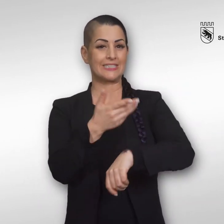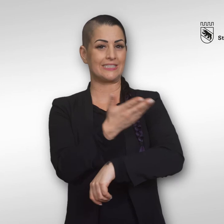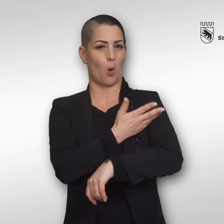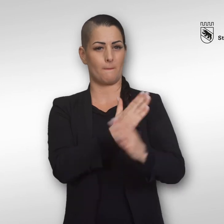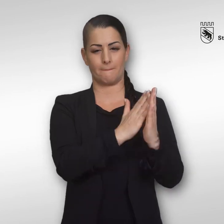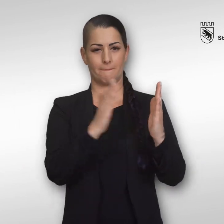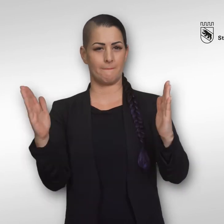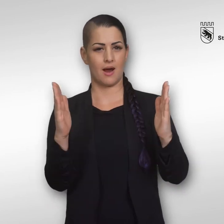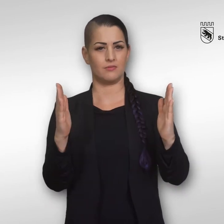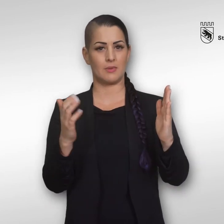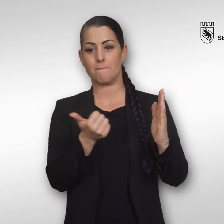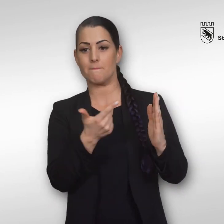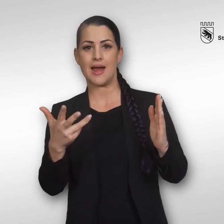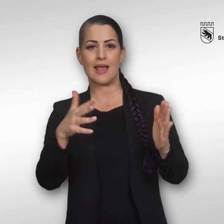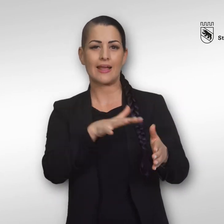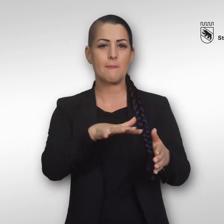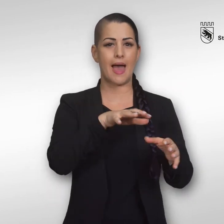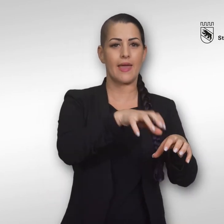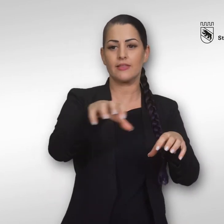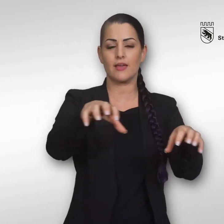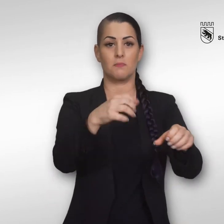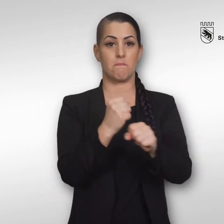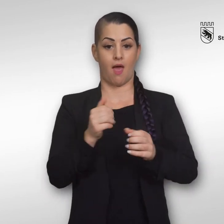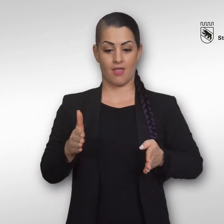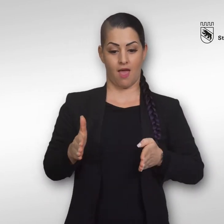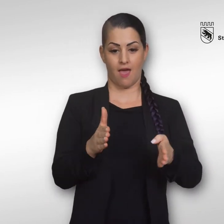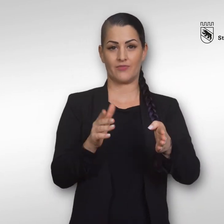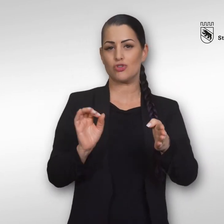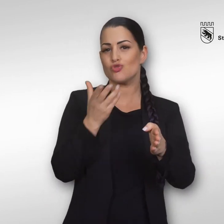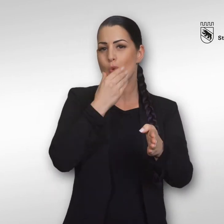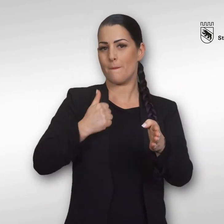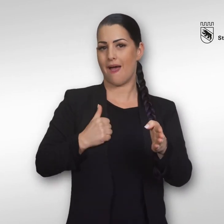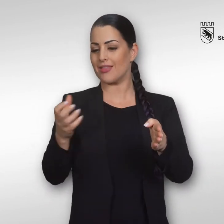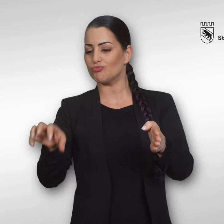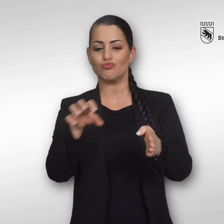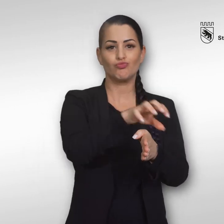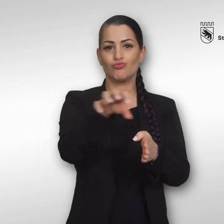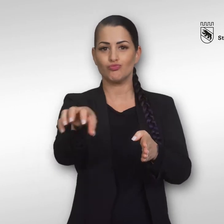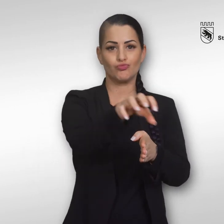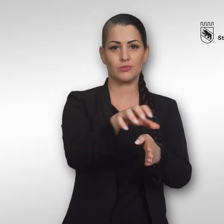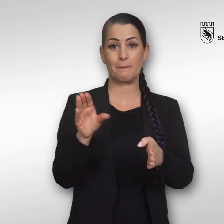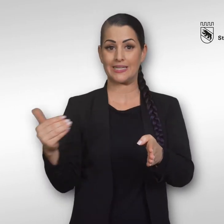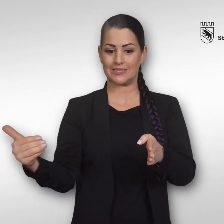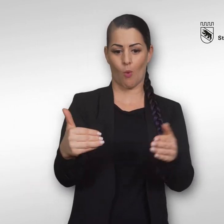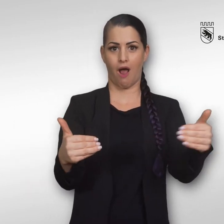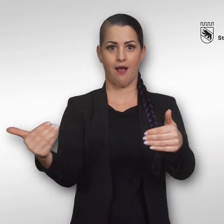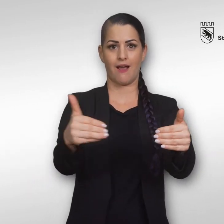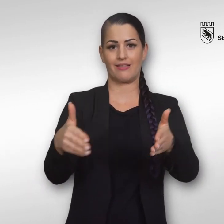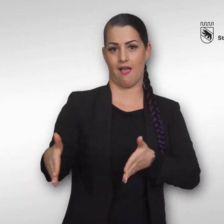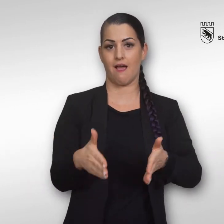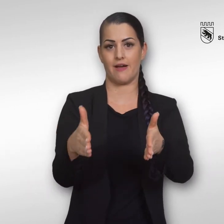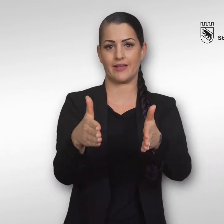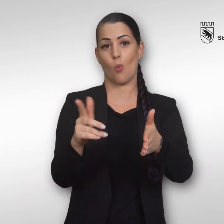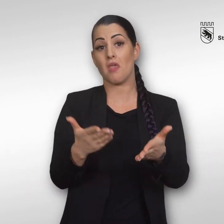Entlang der Aare locken im Sommer in mehreren Gemeinden schmucke Bäder mit direktem Zugang zur Aare